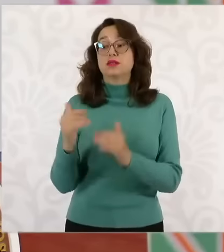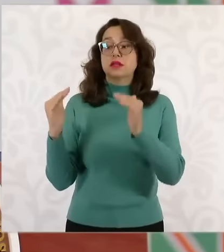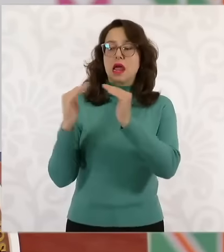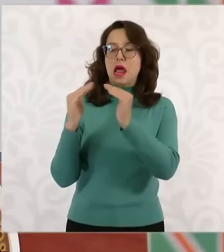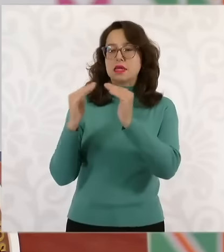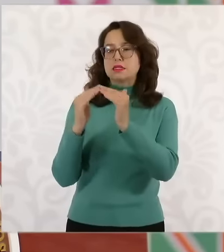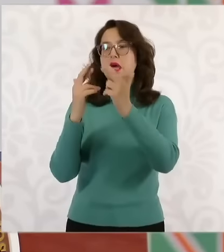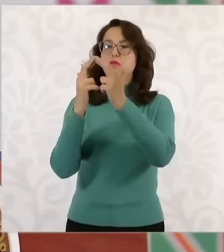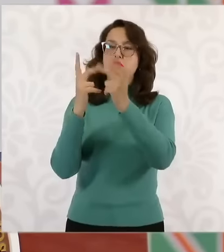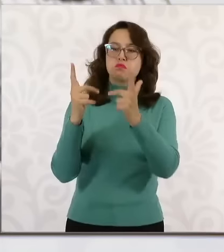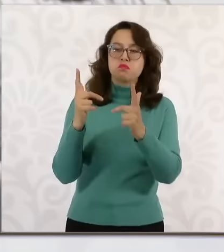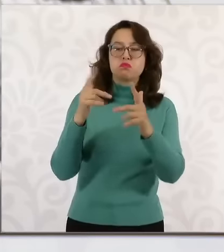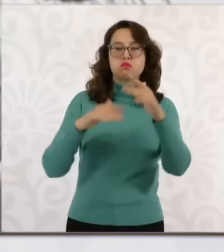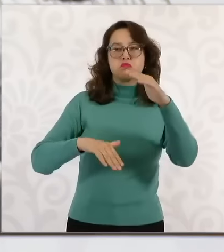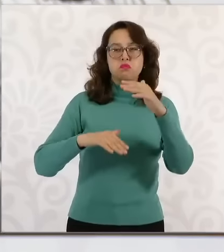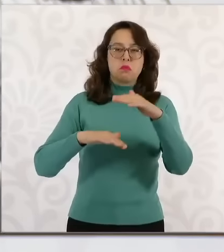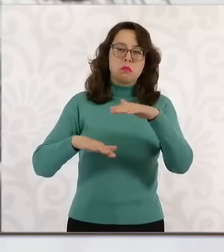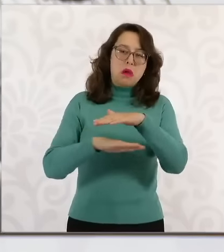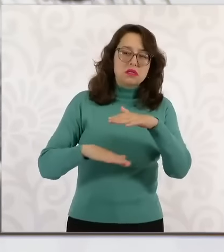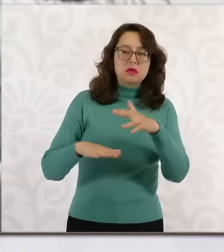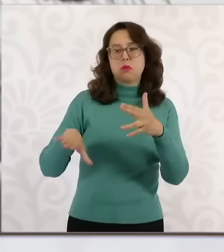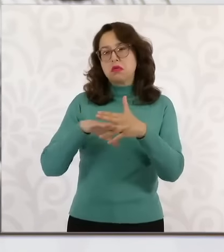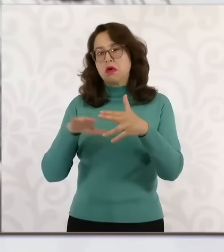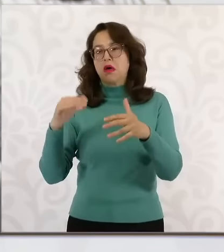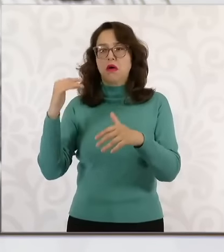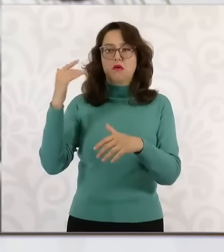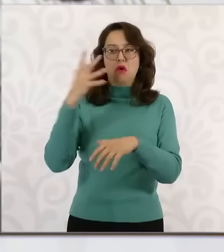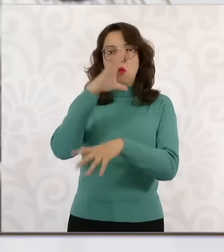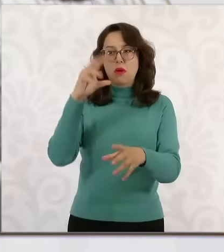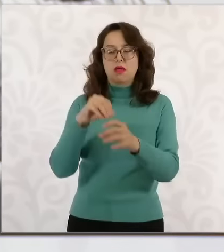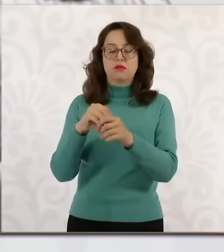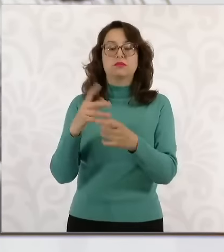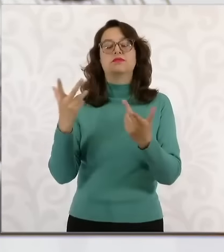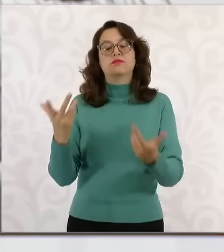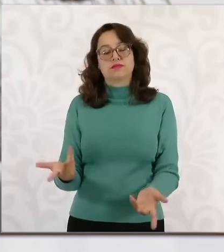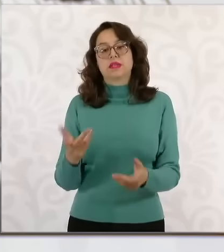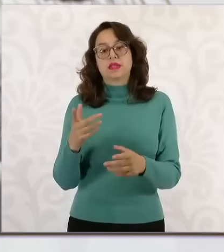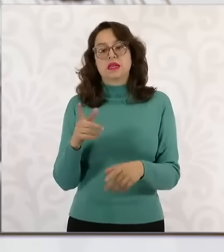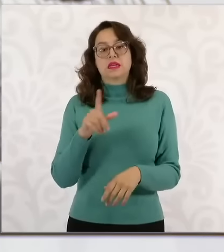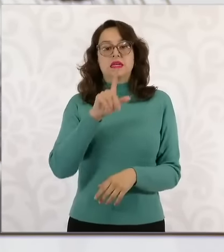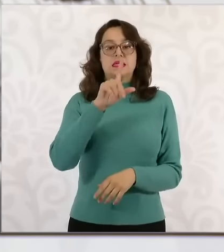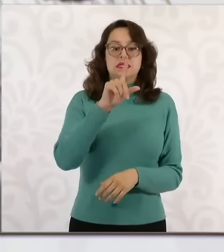total de vivienda, el apoyo de 70,000es, va a ir acompañado pues de un censo que va a realizar